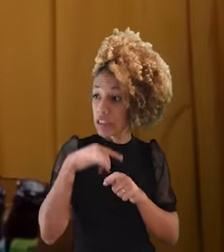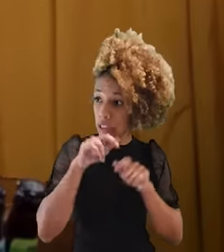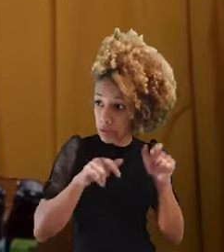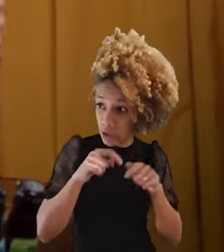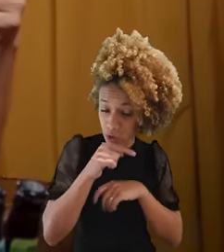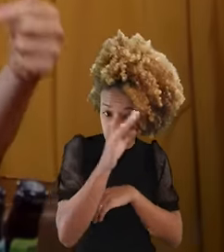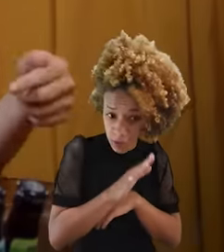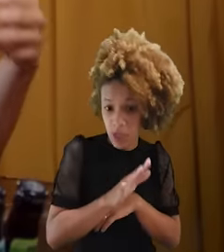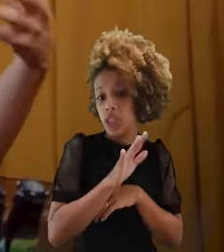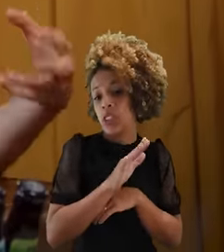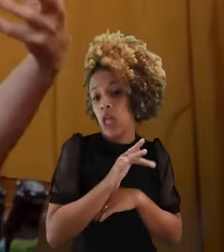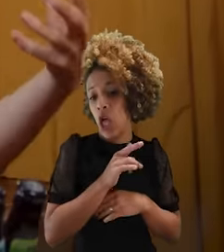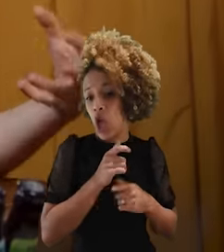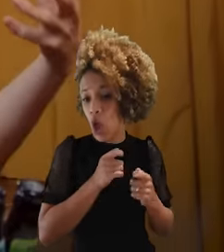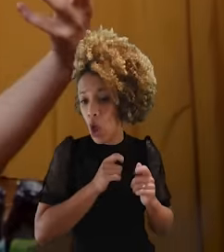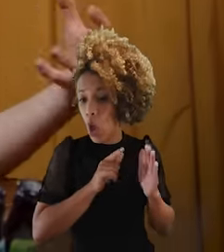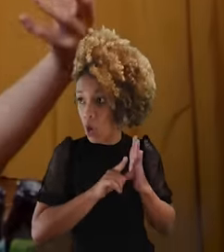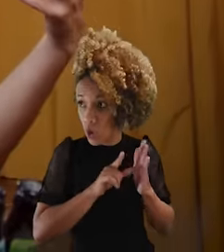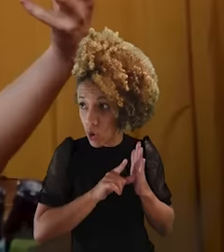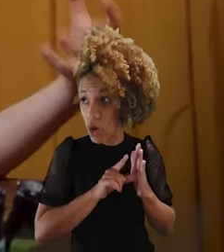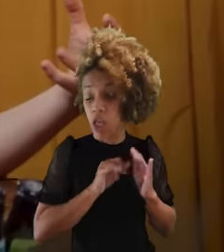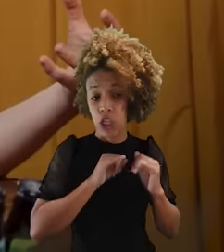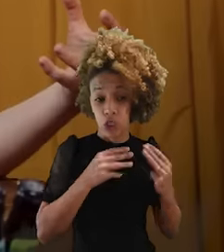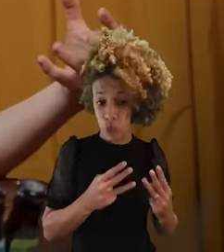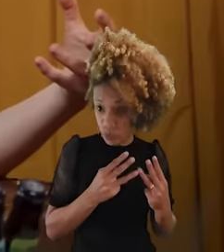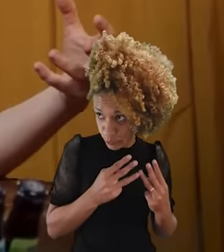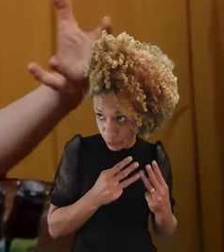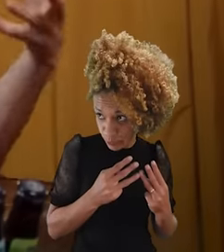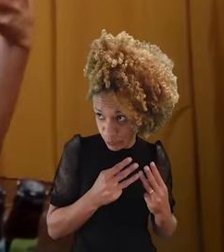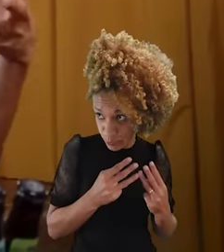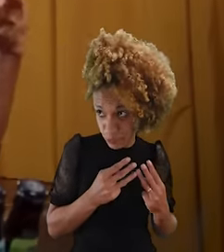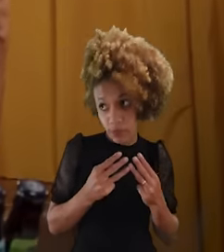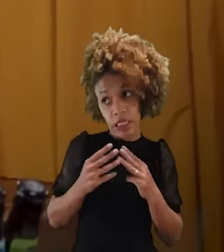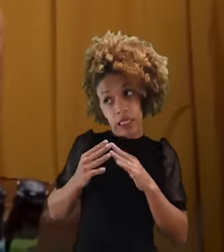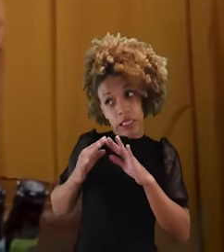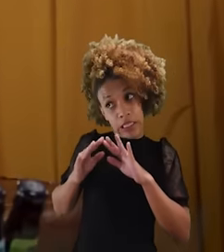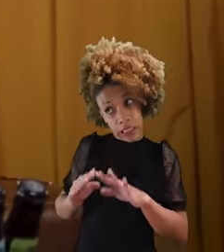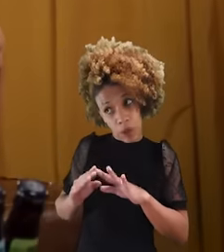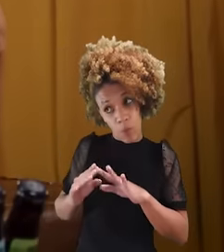Brasil boicotarem qualquer comércio cujo dono seja judeu então quando um presidente da república do